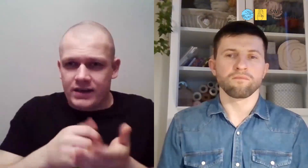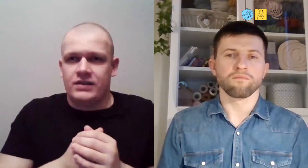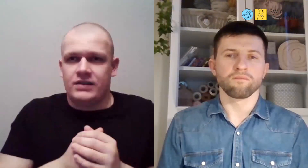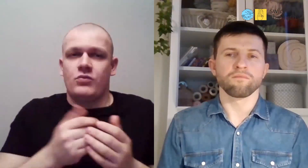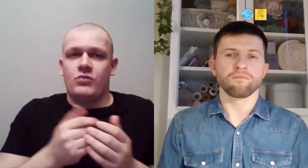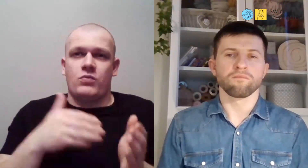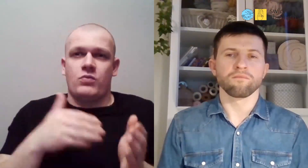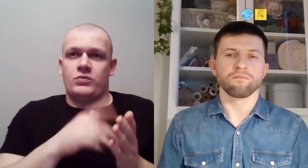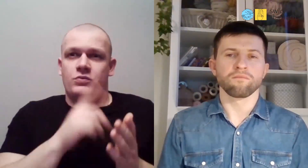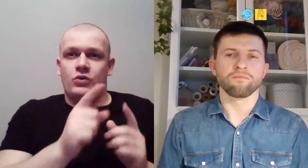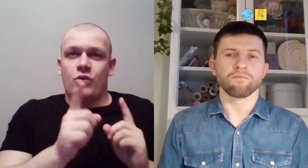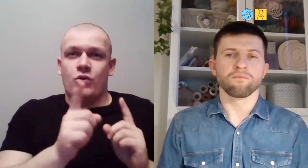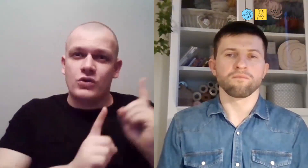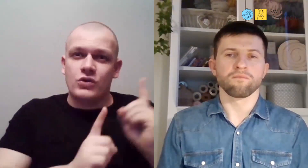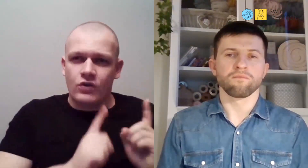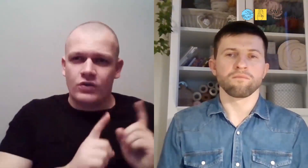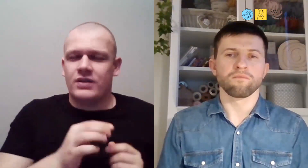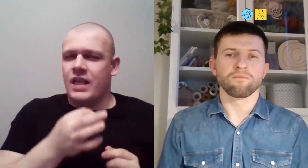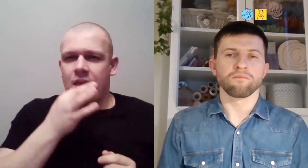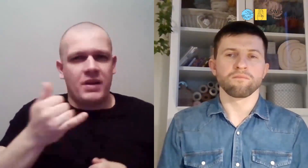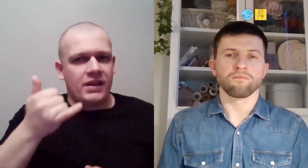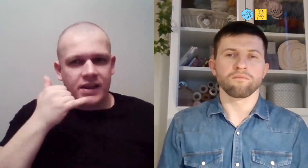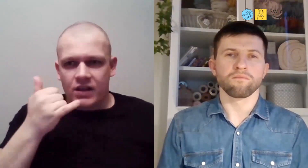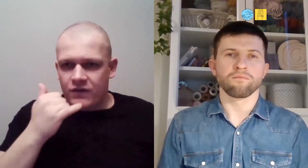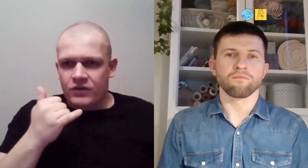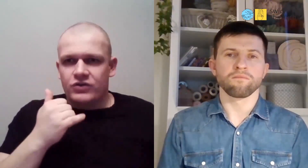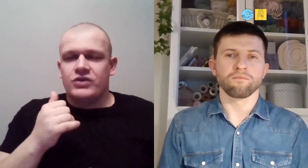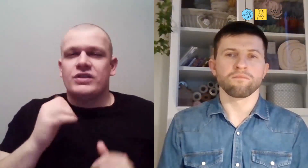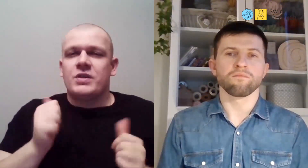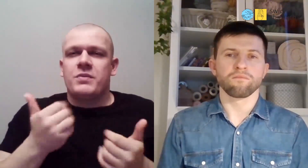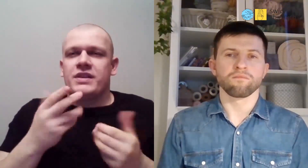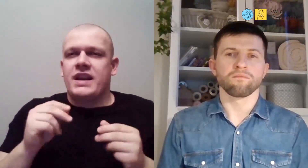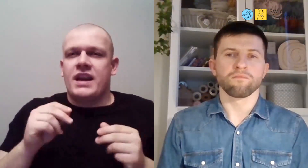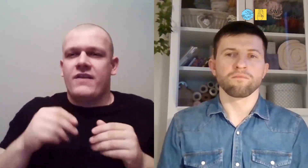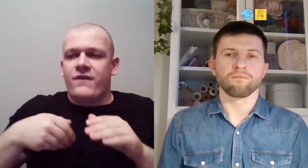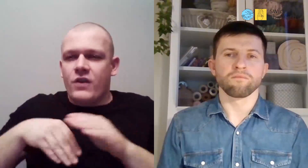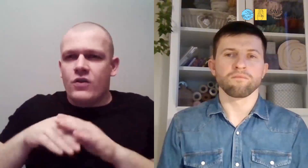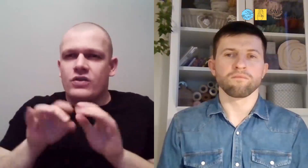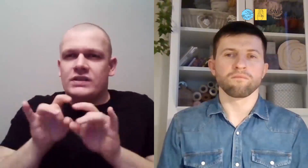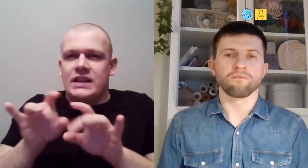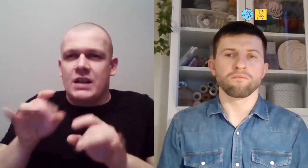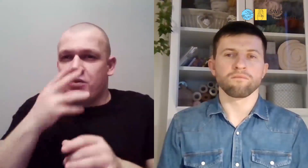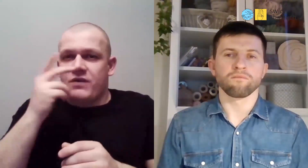to lepiej załatwić to telefonicznie, nie wychodzić z domu